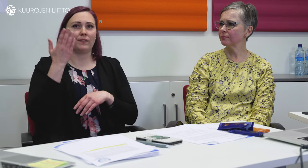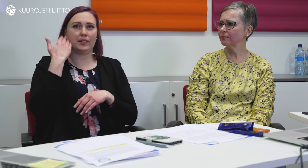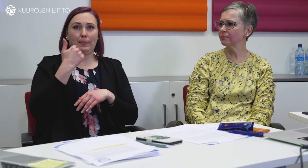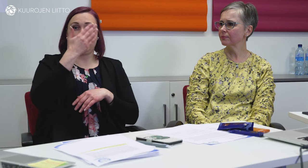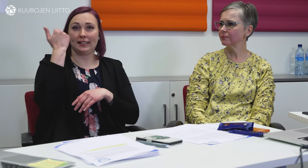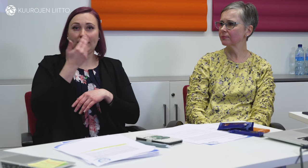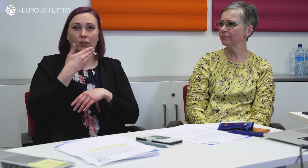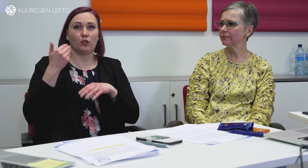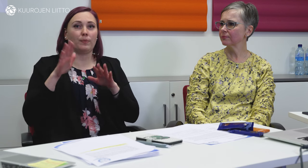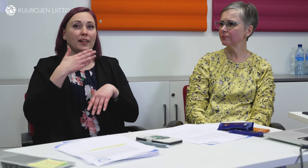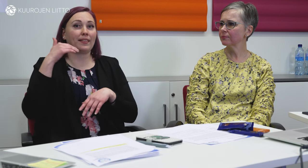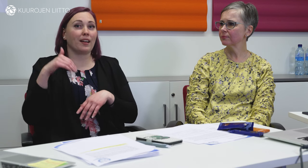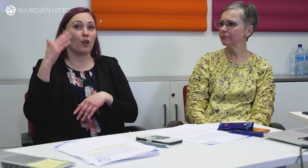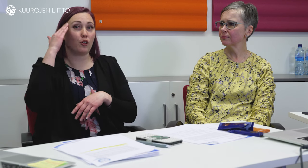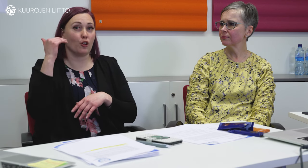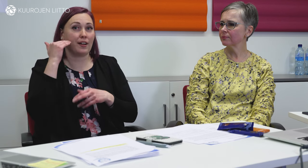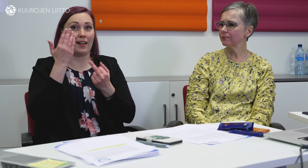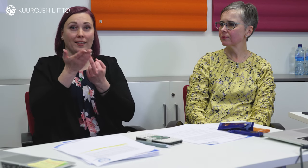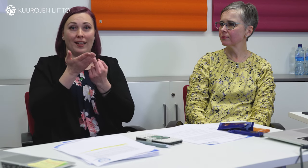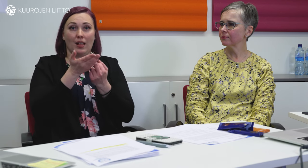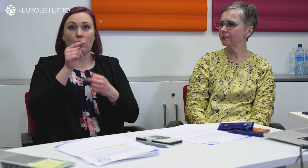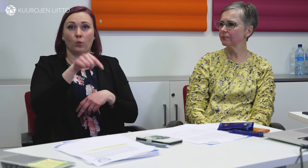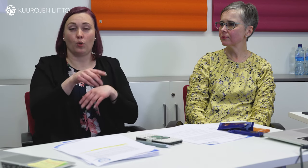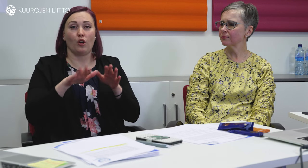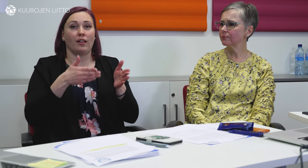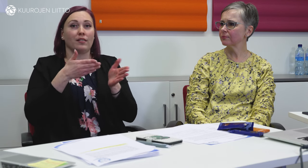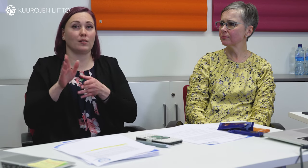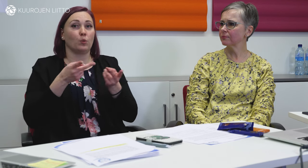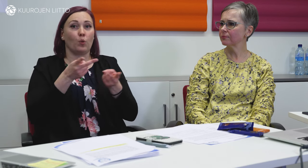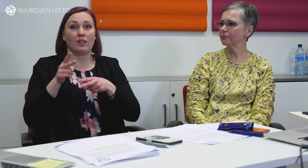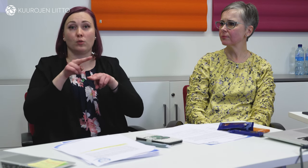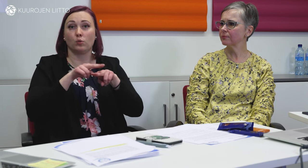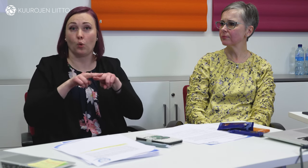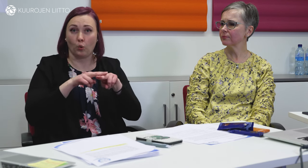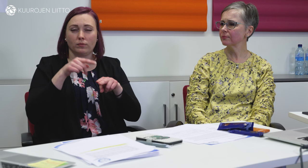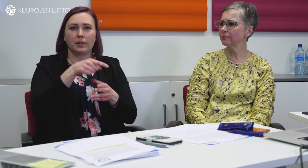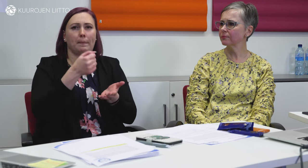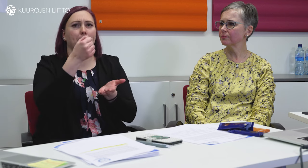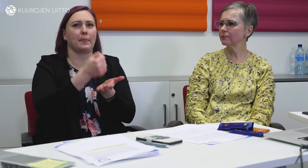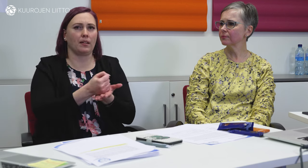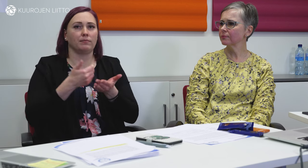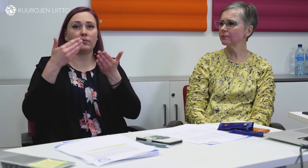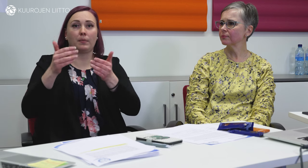Viime kesänä Etelä-Korean yleiskokouksessa päätettiin vuoden 2027 -